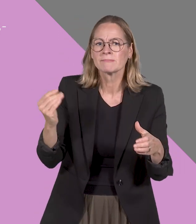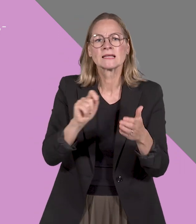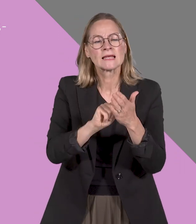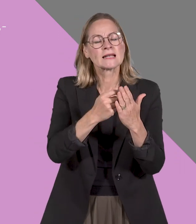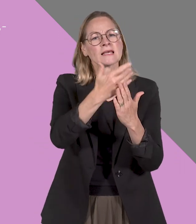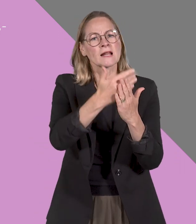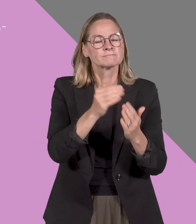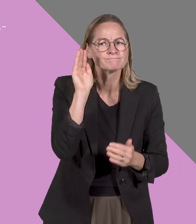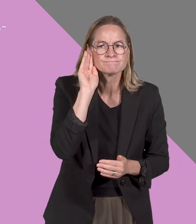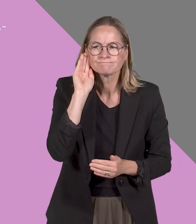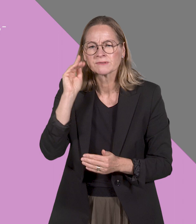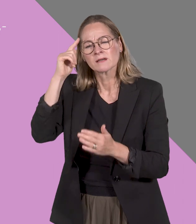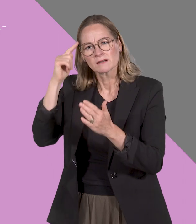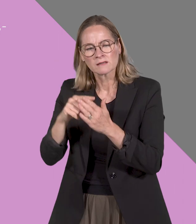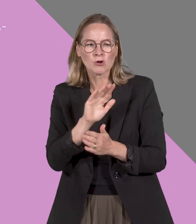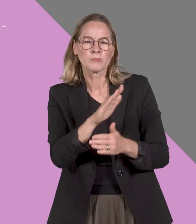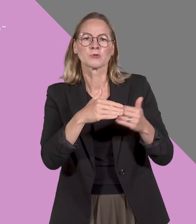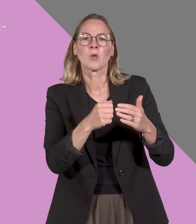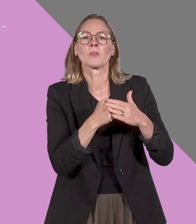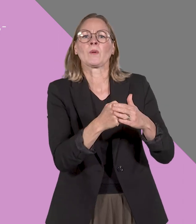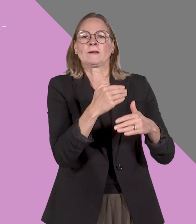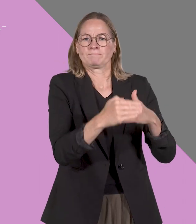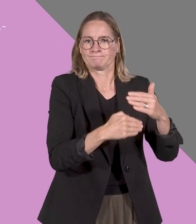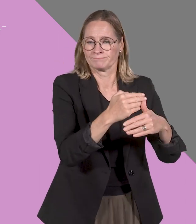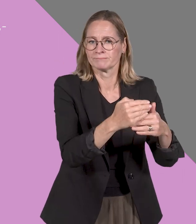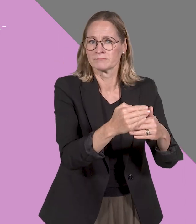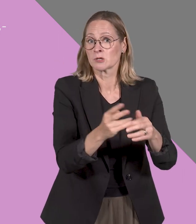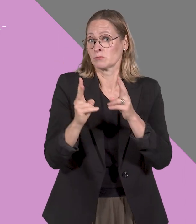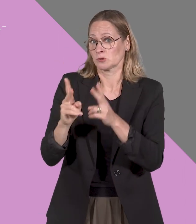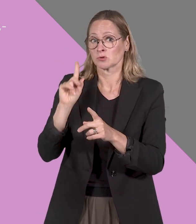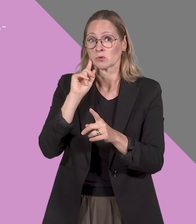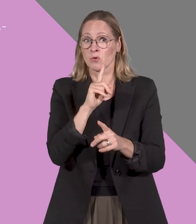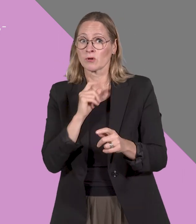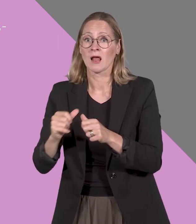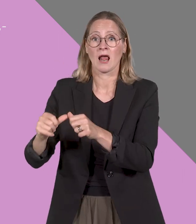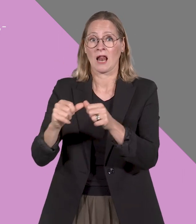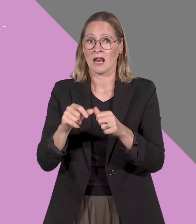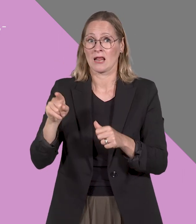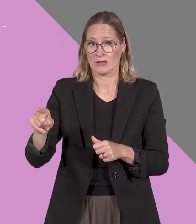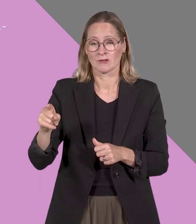kirjallisia kuulemisia työnsä tueksi, ja myös Kuurojen Liitto antoi -